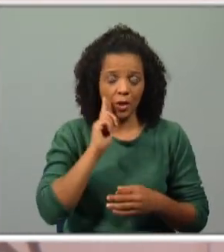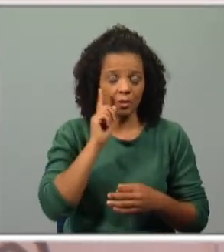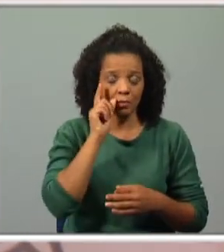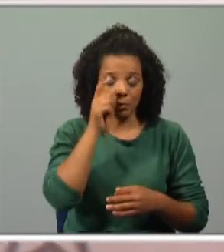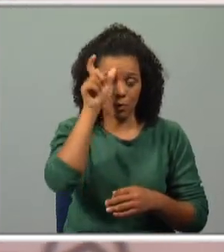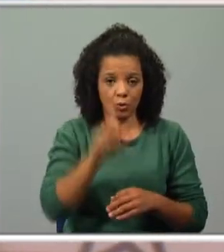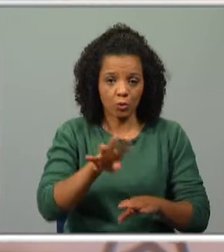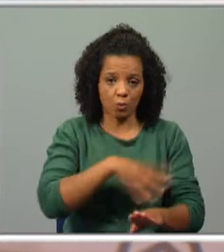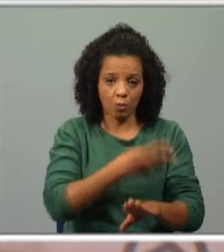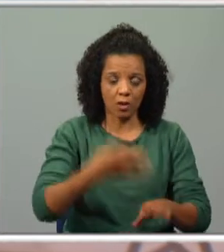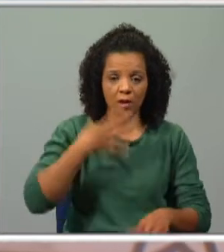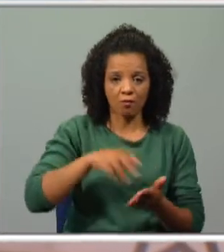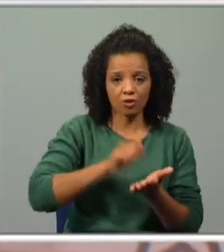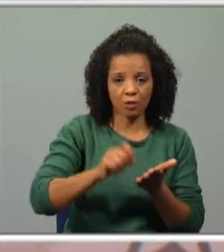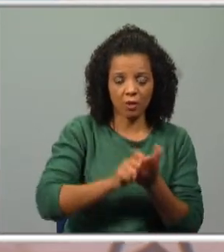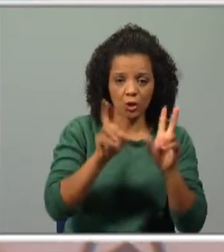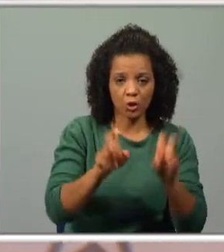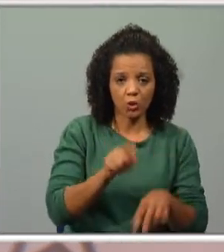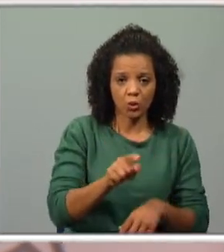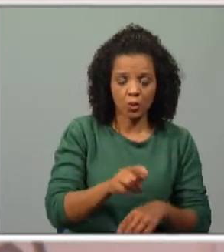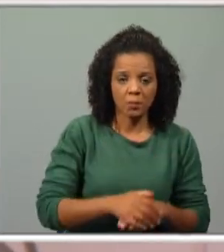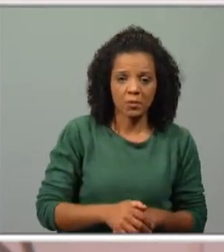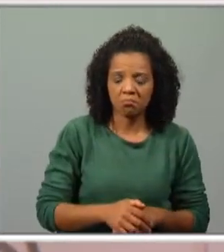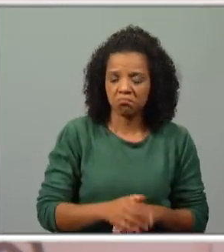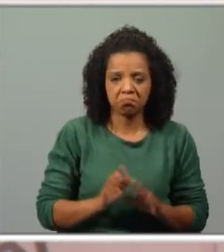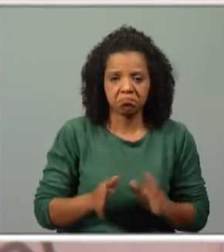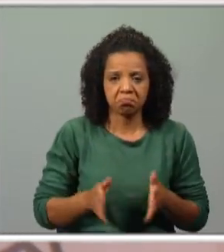sobre isso ou o que quisesse escrever sobre isto não precisava de caracterizar 關於那個或你想寫的任何東西關於這個不需要描述